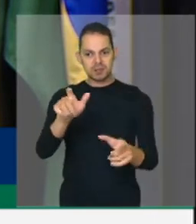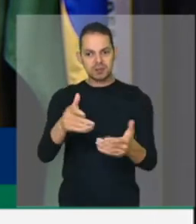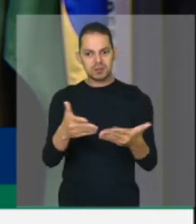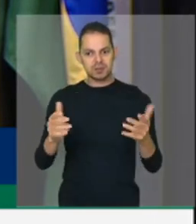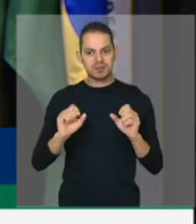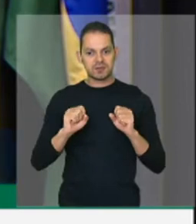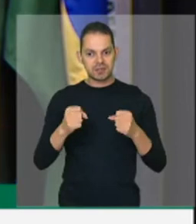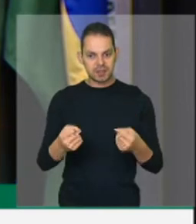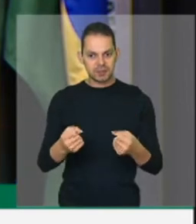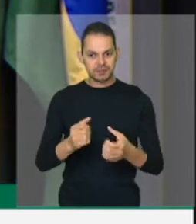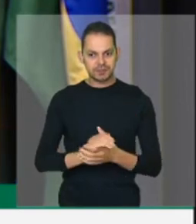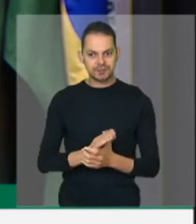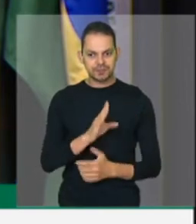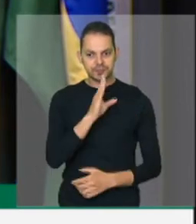PESSOAS QUE ASSIM FIZERAM ESSA DEFESA-- [INTERRUPÇÃO NO